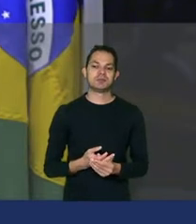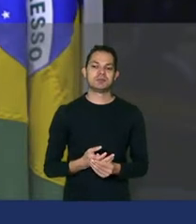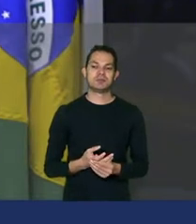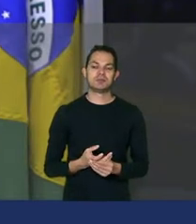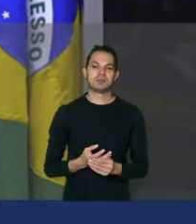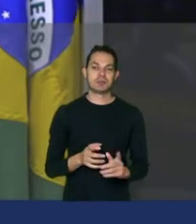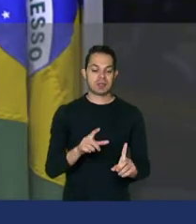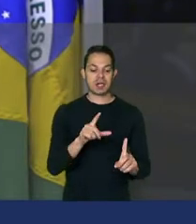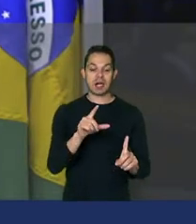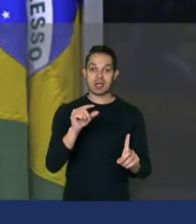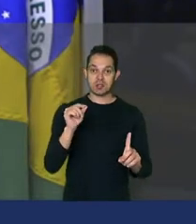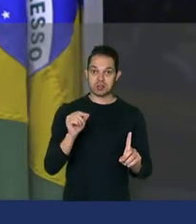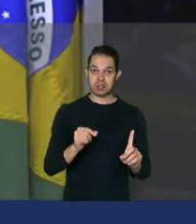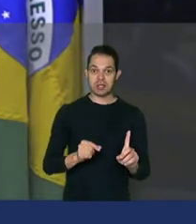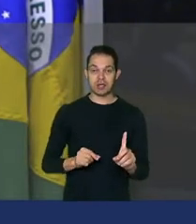GRANDE CONVENÇÃO, COLOCAR O PASTOR FLÁVIO MARINHO EM UM